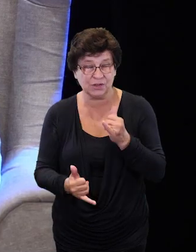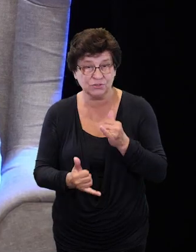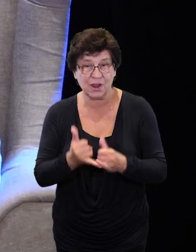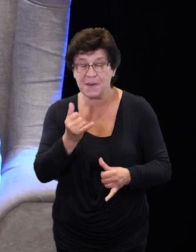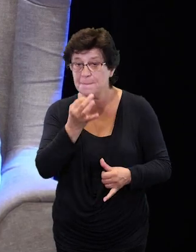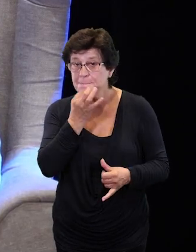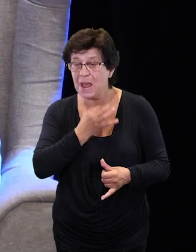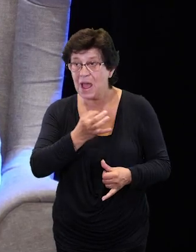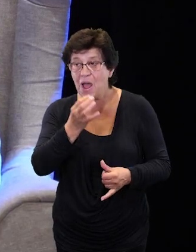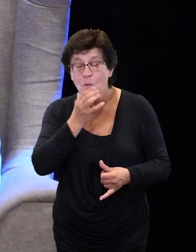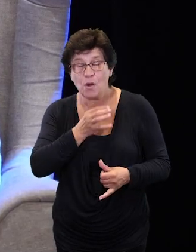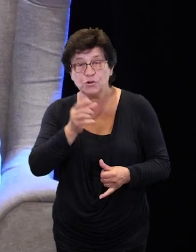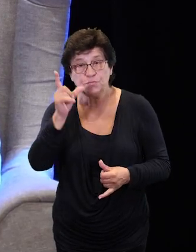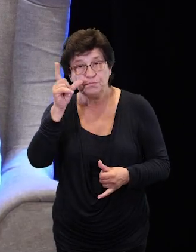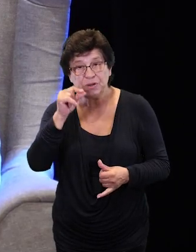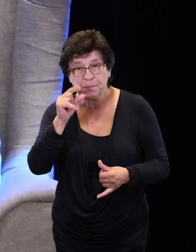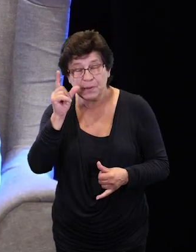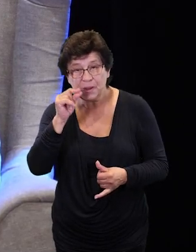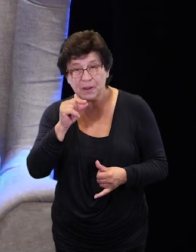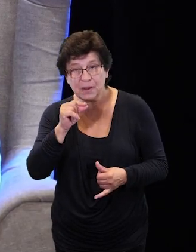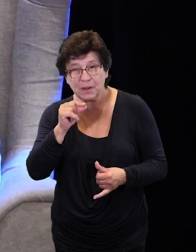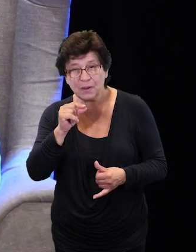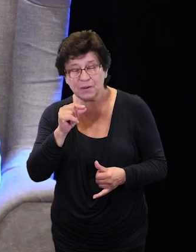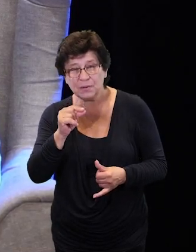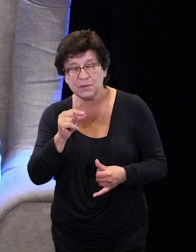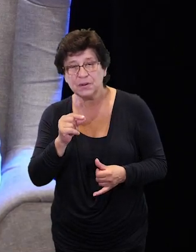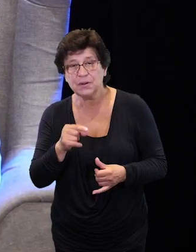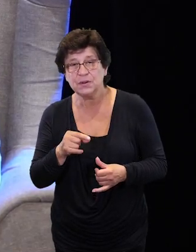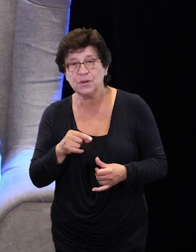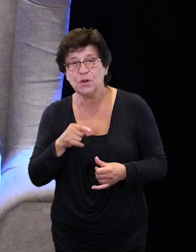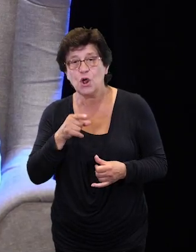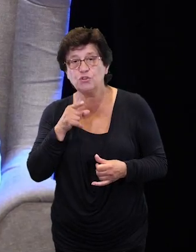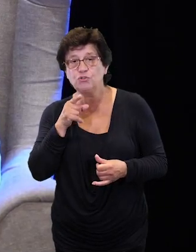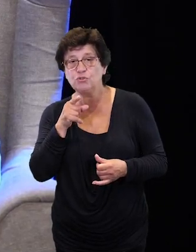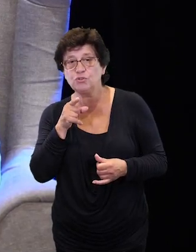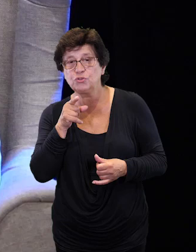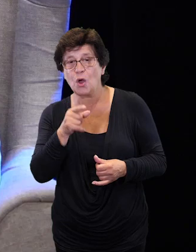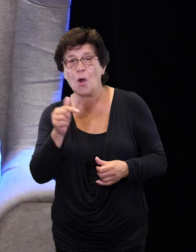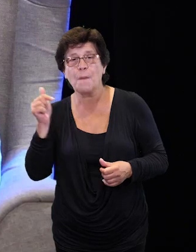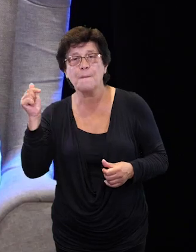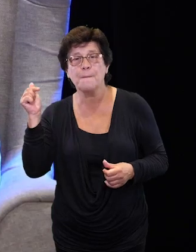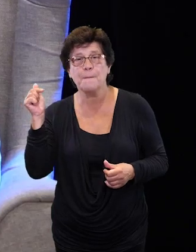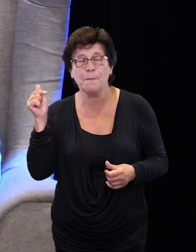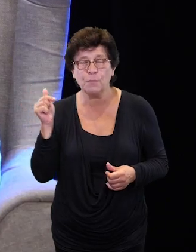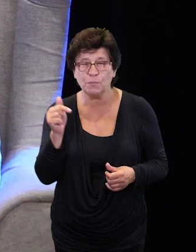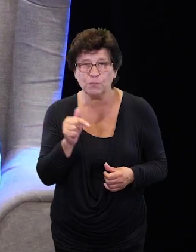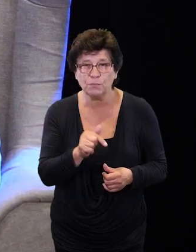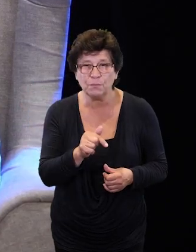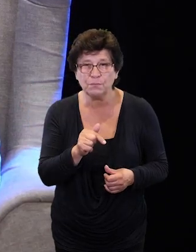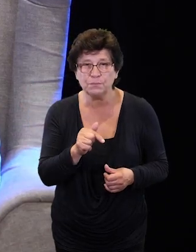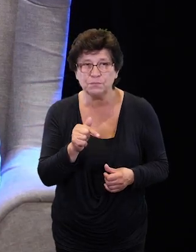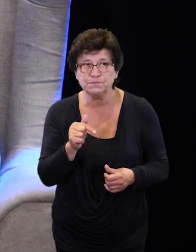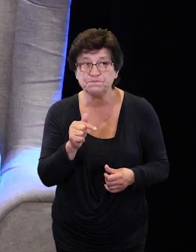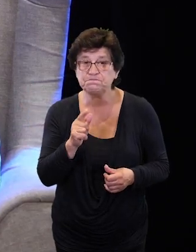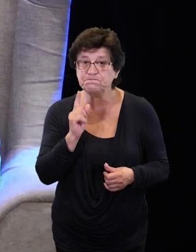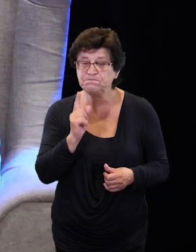i jeśli nie śpisz dobrze, to musisz liczyć się z tym, że będziesz chory, prawie zawsze.